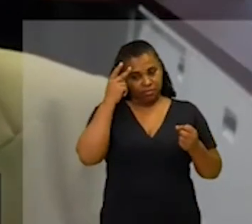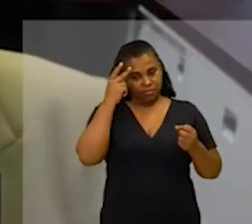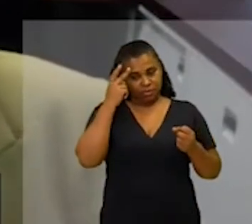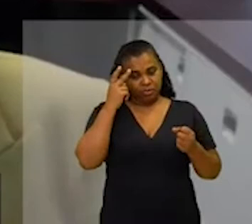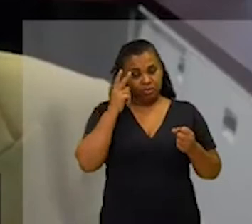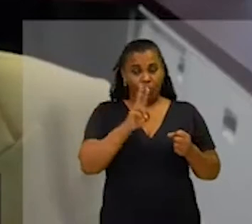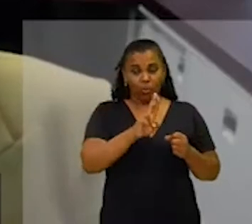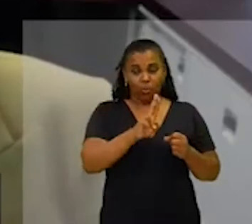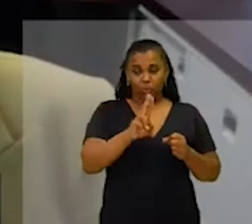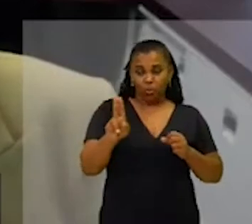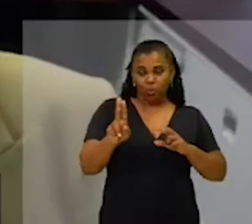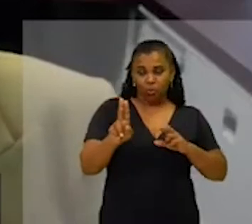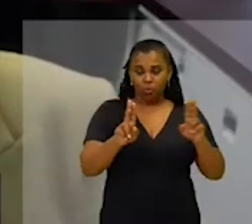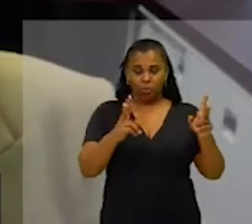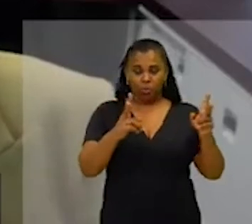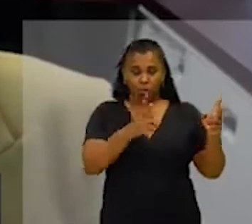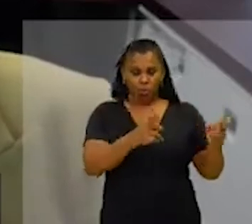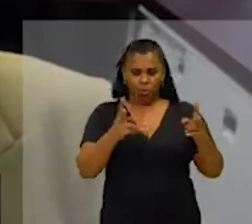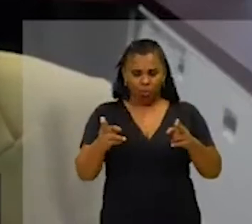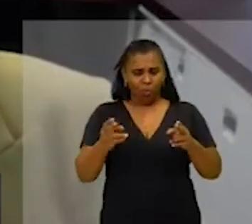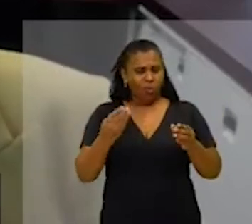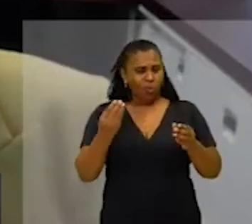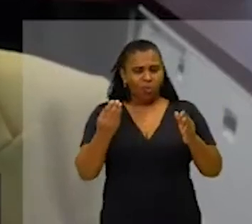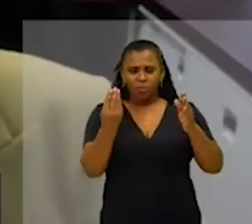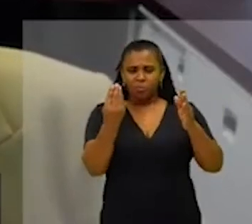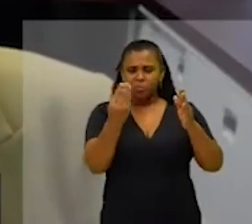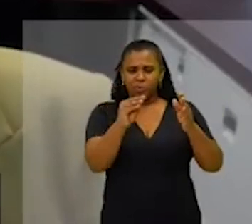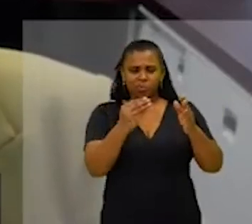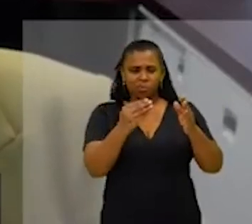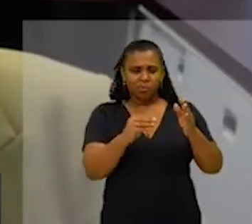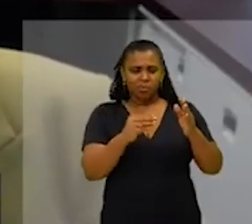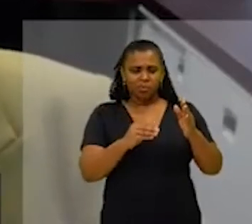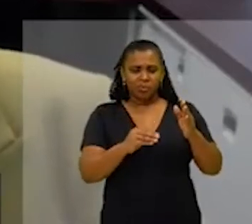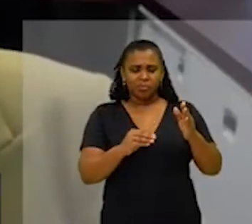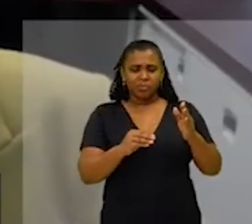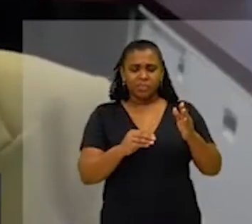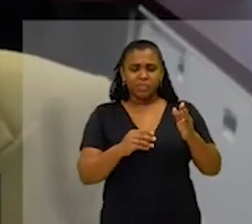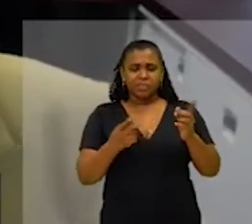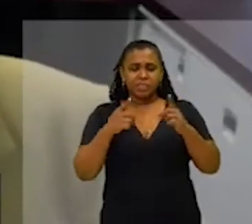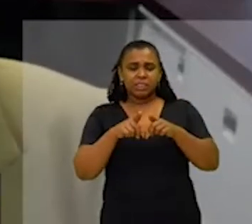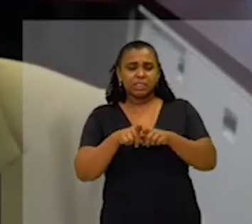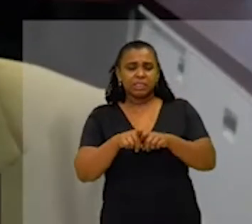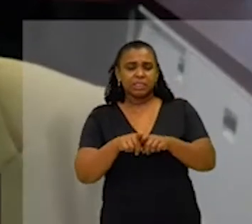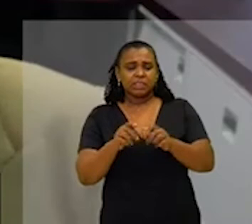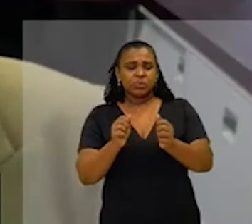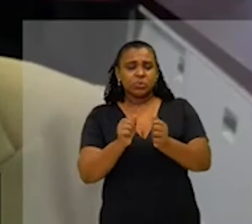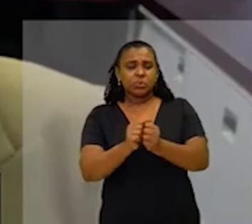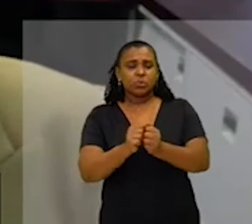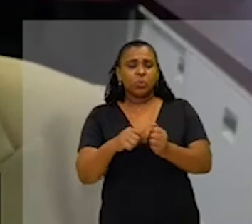identificar as pessoas junto com outro elemento para fazer a identificação com o Outro fator de